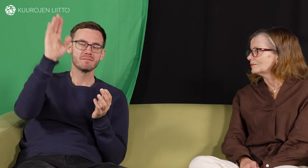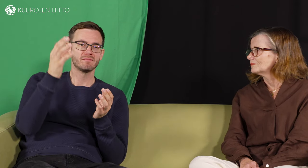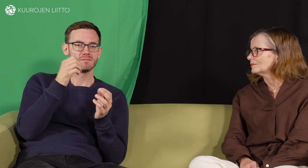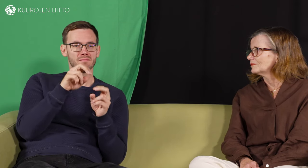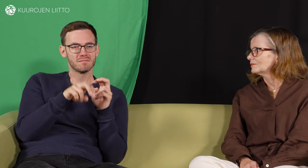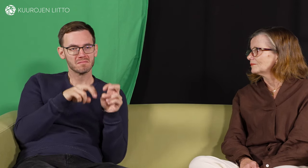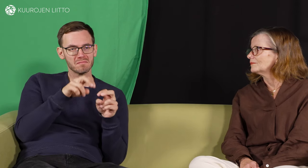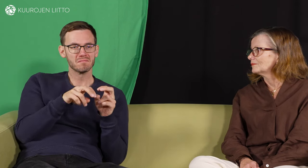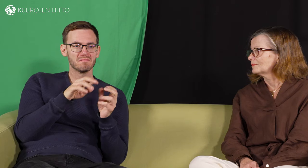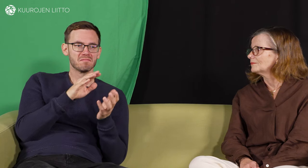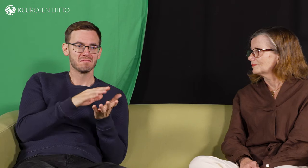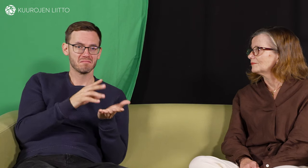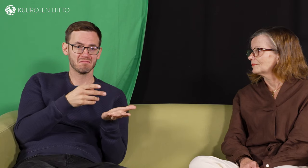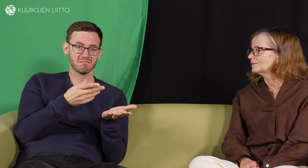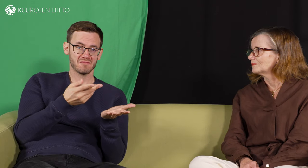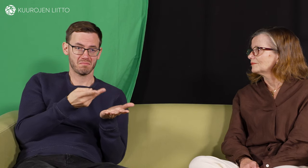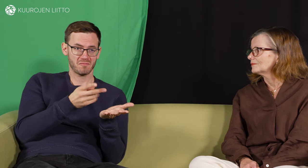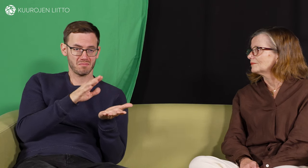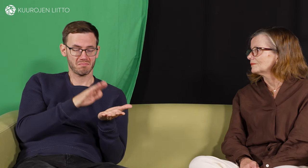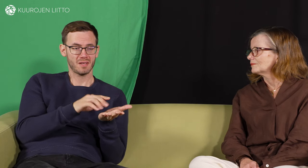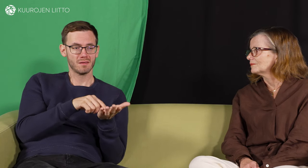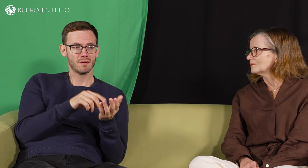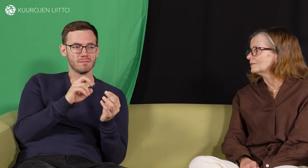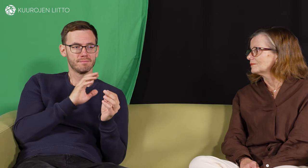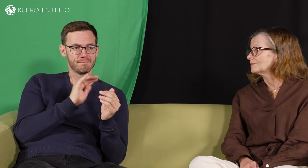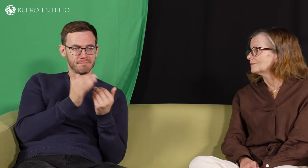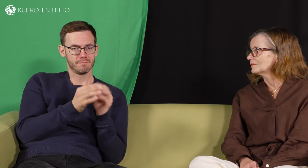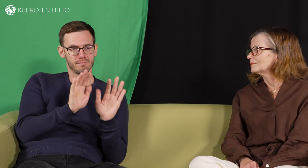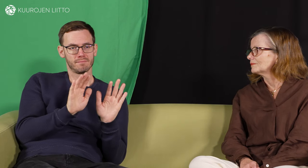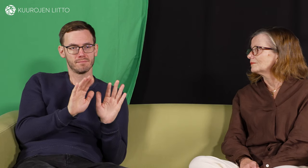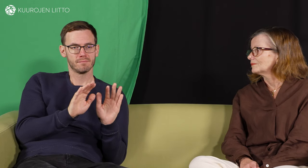Sisältöä voidaan tulevaisuudessa tutkia. Kirjasto turvaa sen säilymisen.